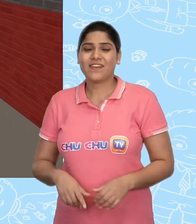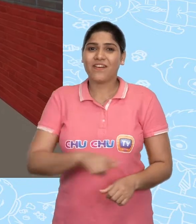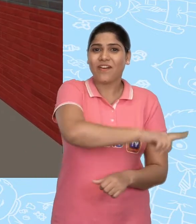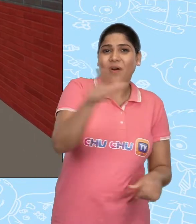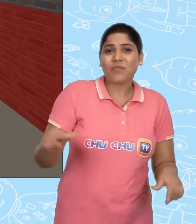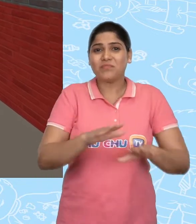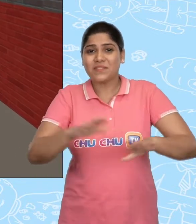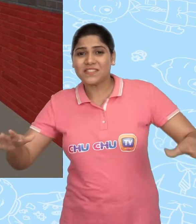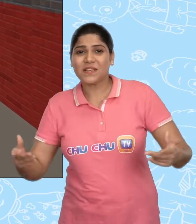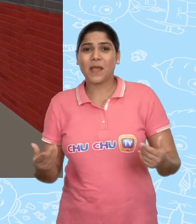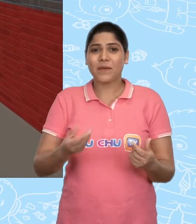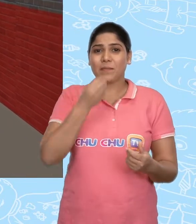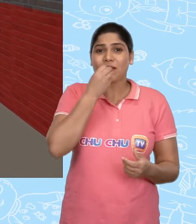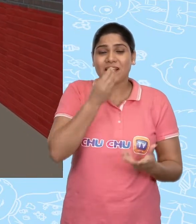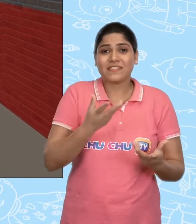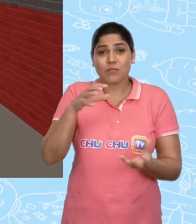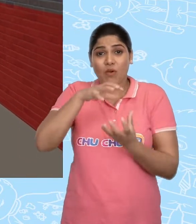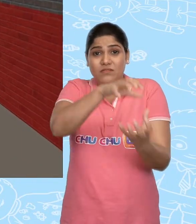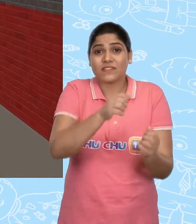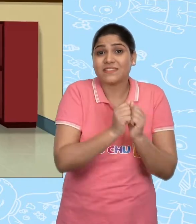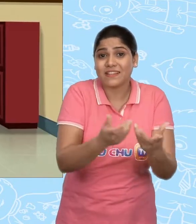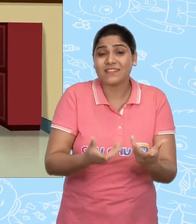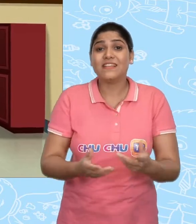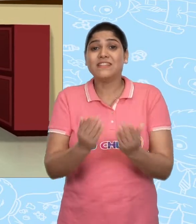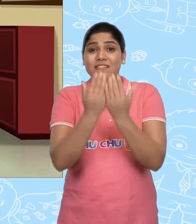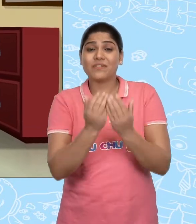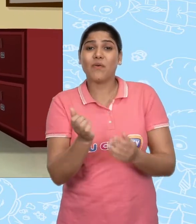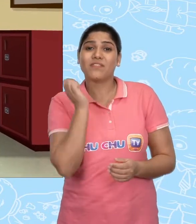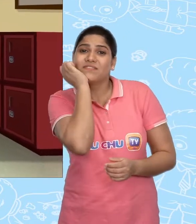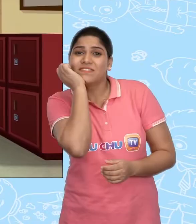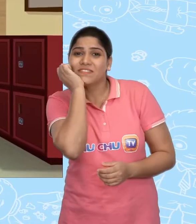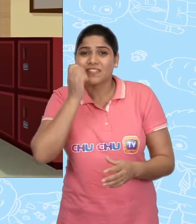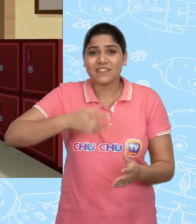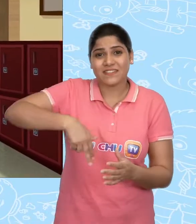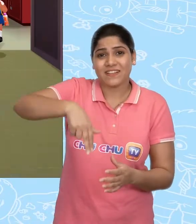सभी बच्चे अपने अपने lunch boxes के साथ school cafeteria के ओर जाने लगे